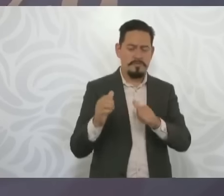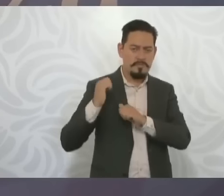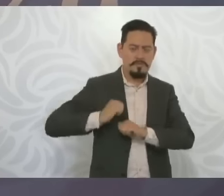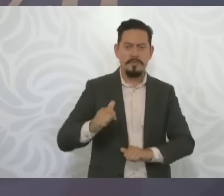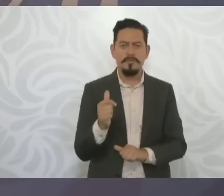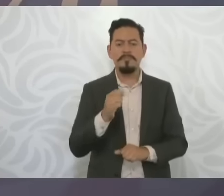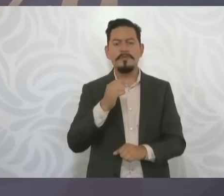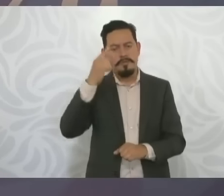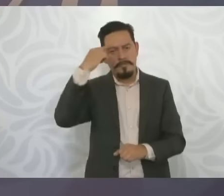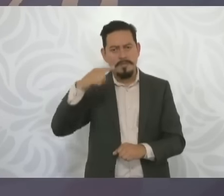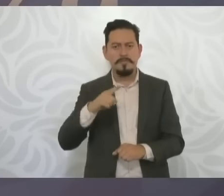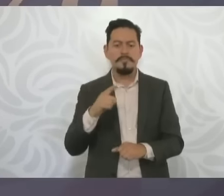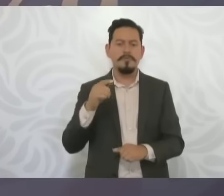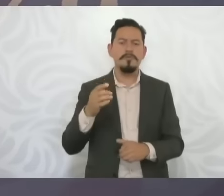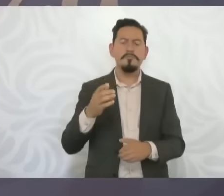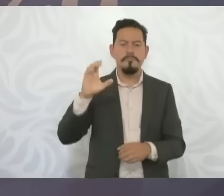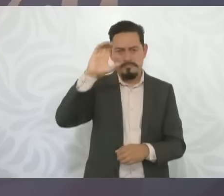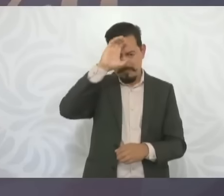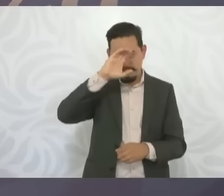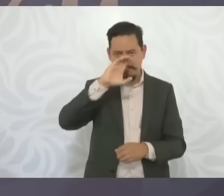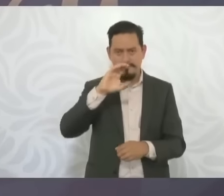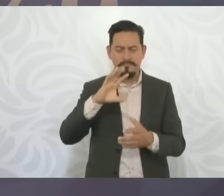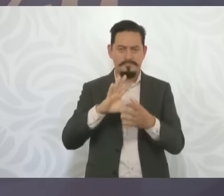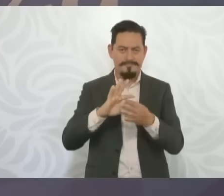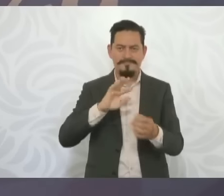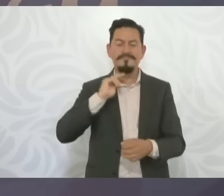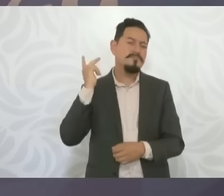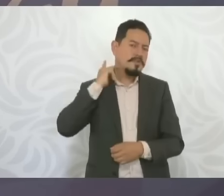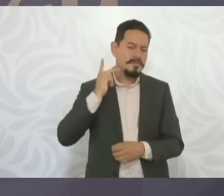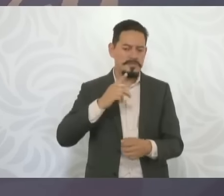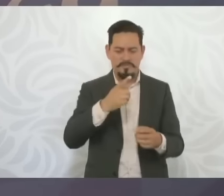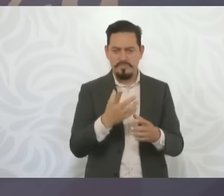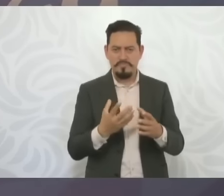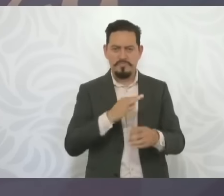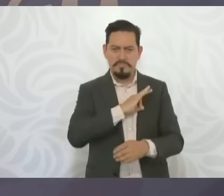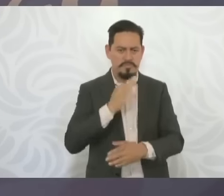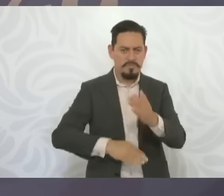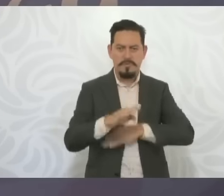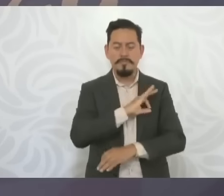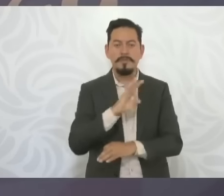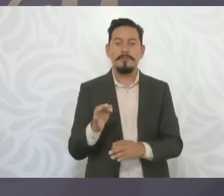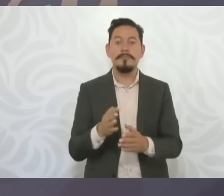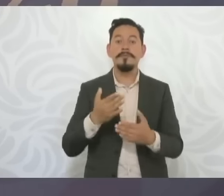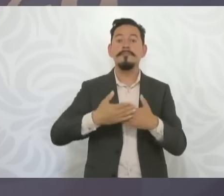con la abusiva concepción jurídica de su libre usufructo. El decreto expropió la infraestructura,